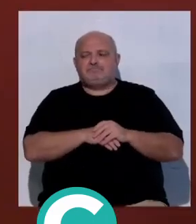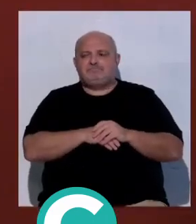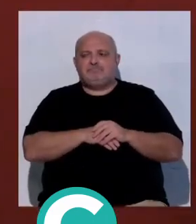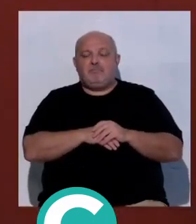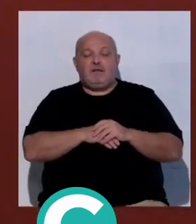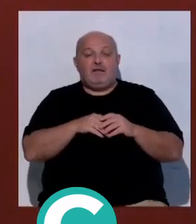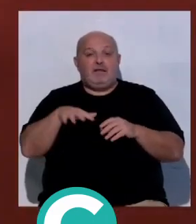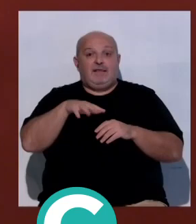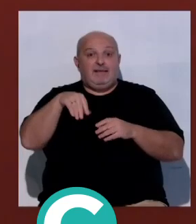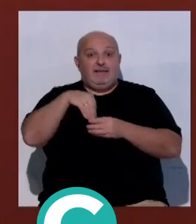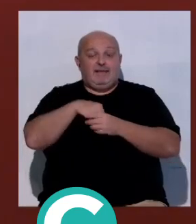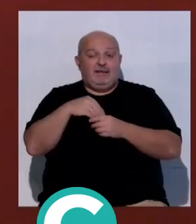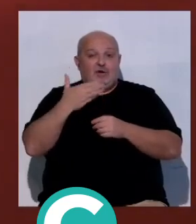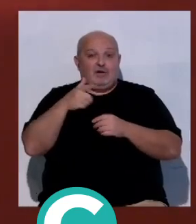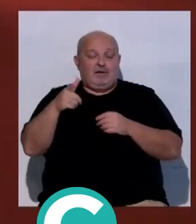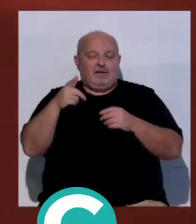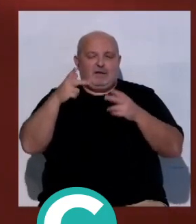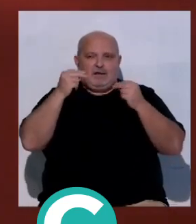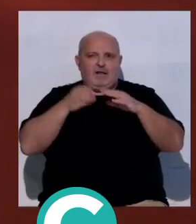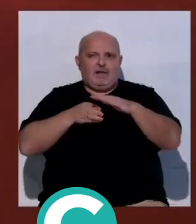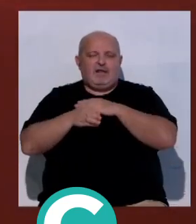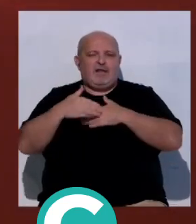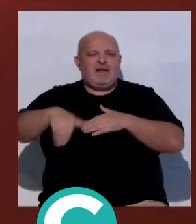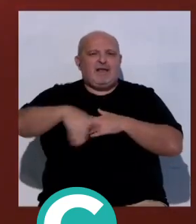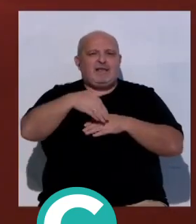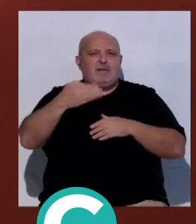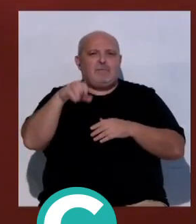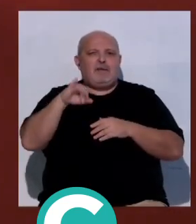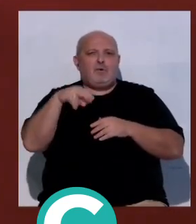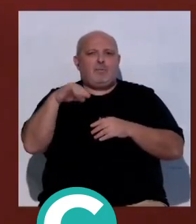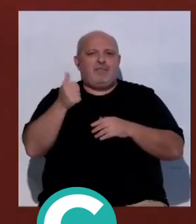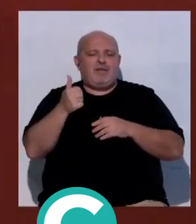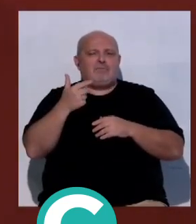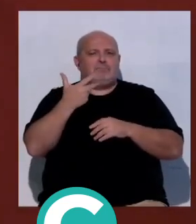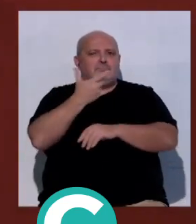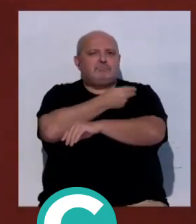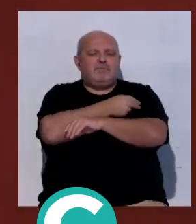sede de este órgano colegial en su acceso por la calle benjumeda se pueden vacunar los mayores de